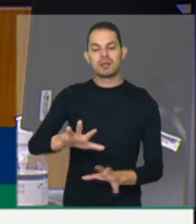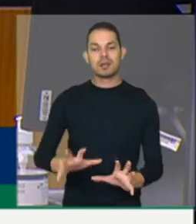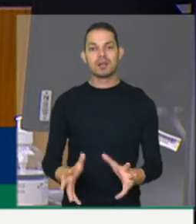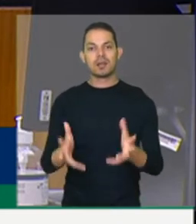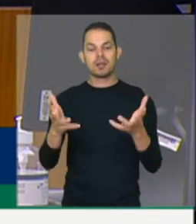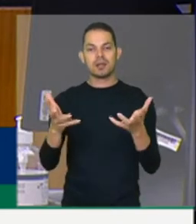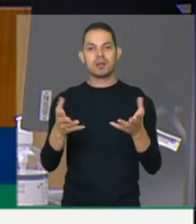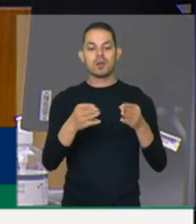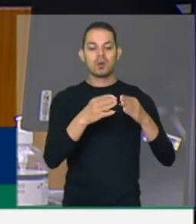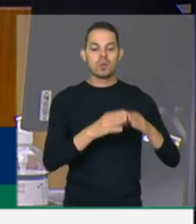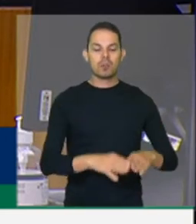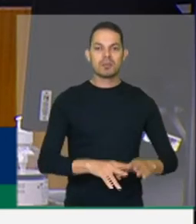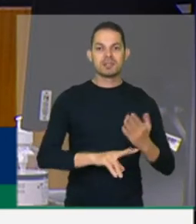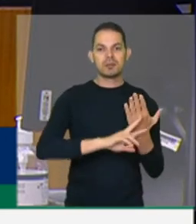EFEITOS DECORRENTES DAS MEDIDAS DE COMBATE É PANDEMIA